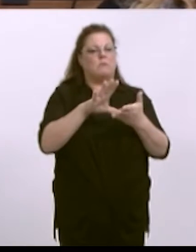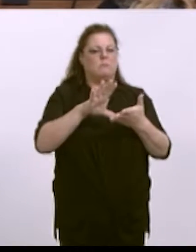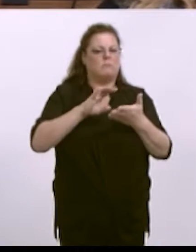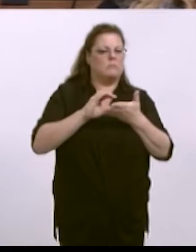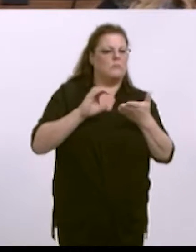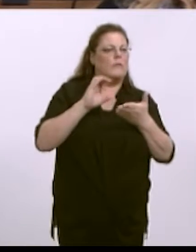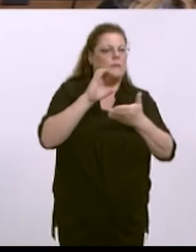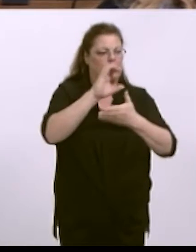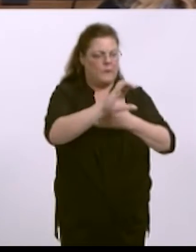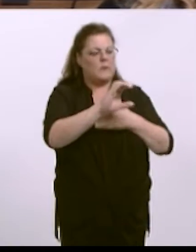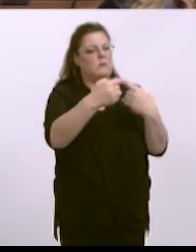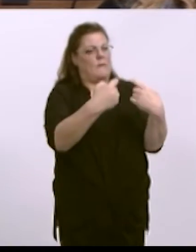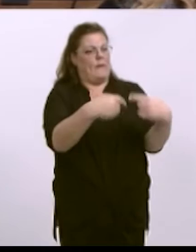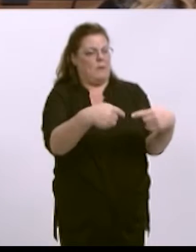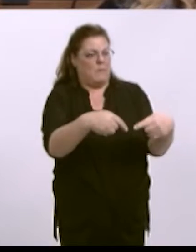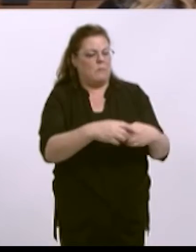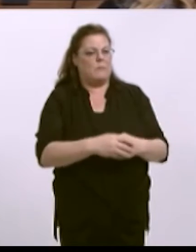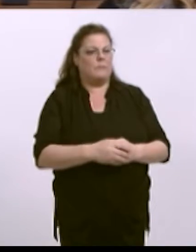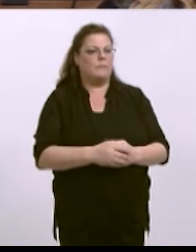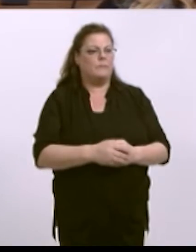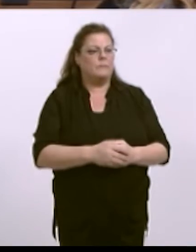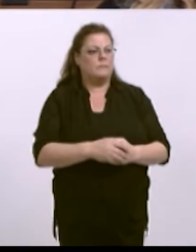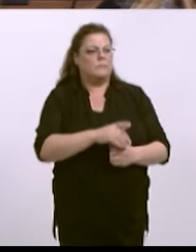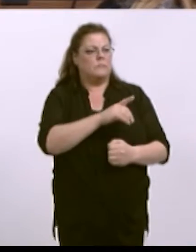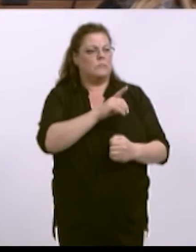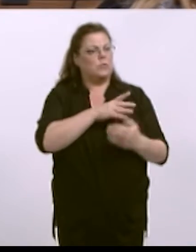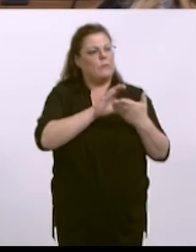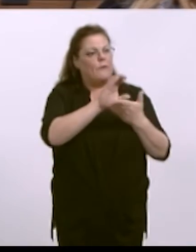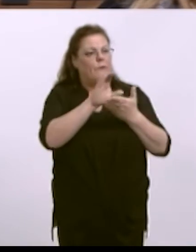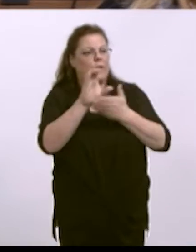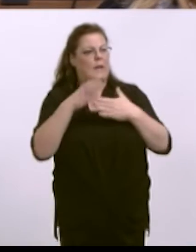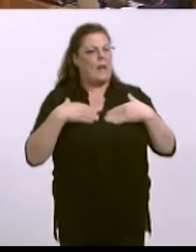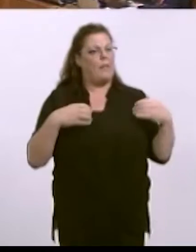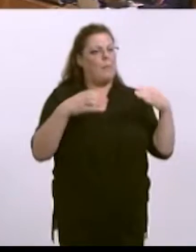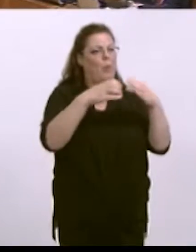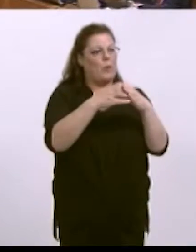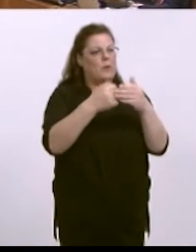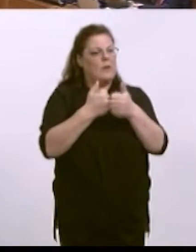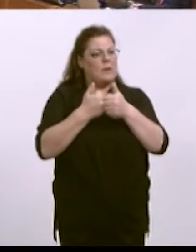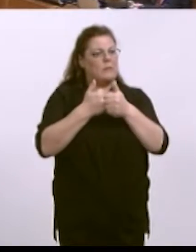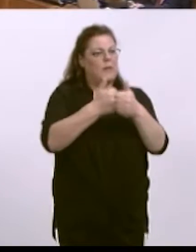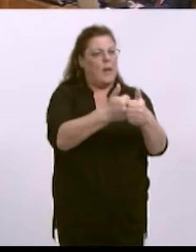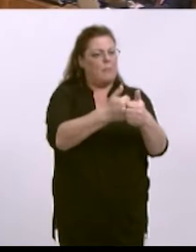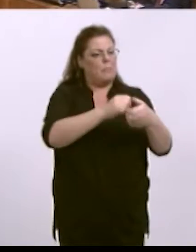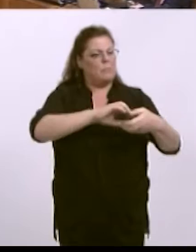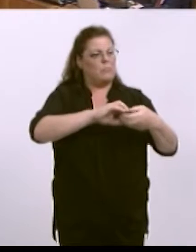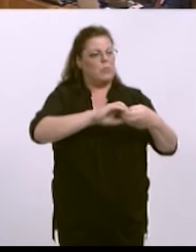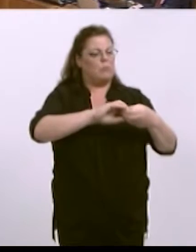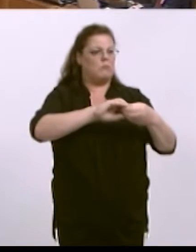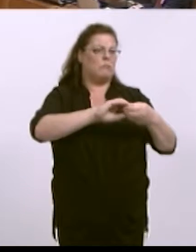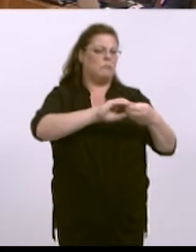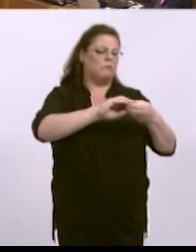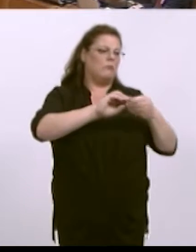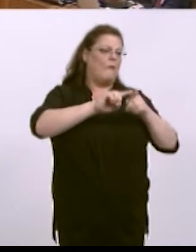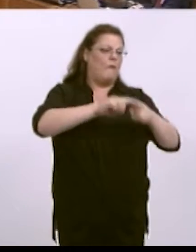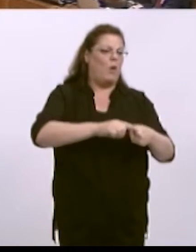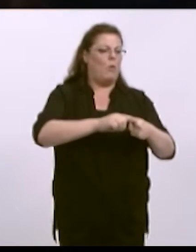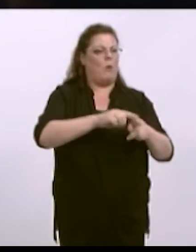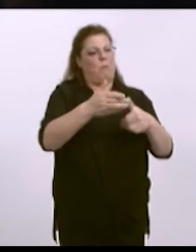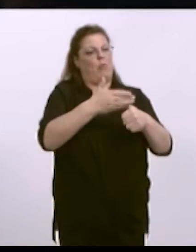cyffredinol i weithio yng Nghymru. Mae yna £42 miliwn wedi cael ei roi i fyrddau iechyd